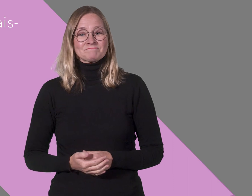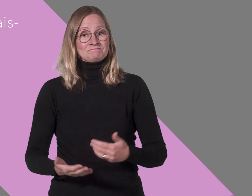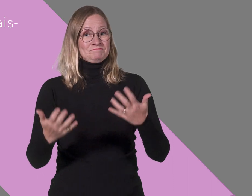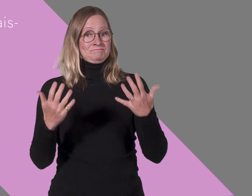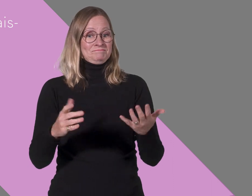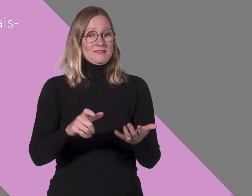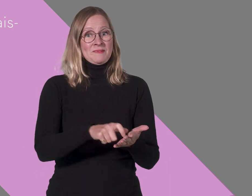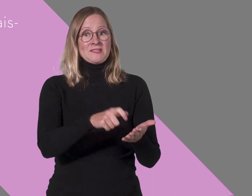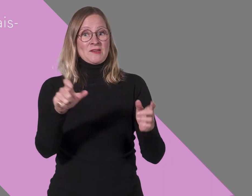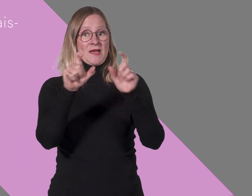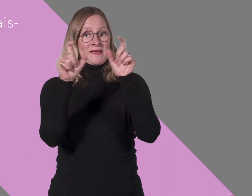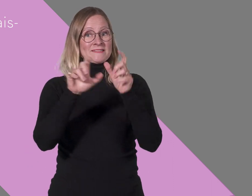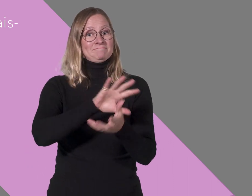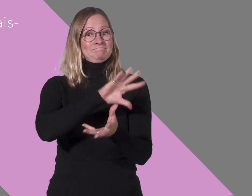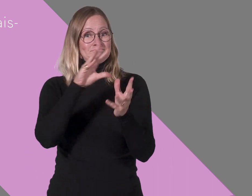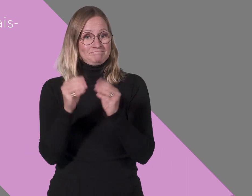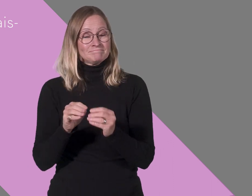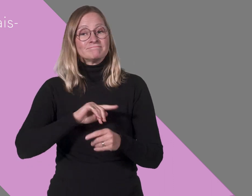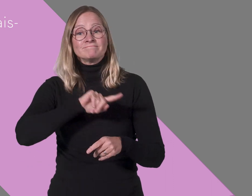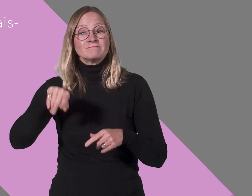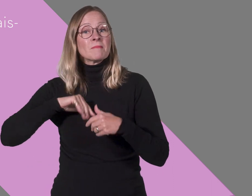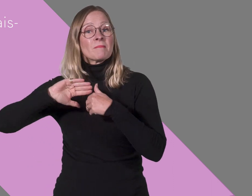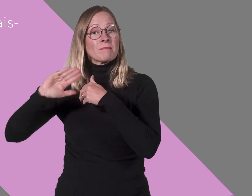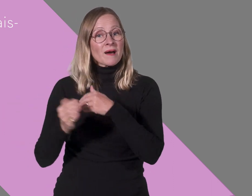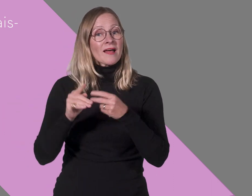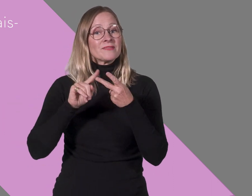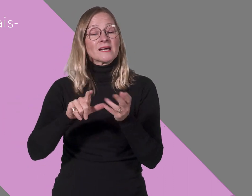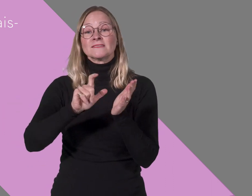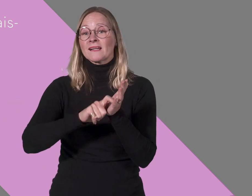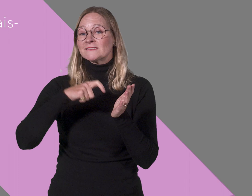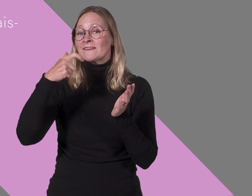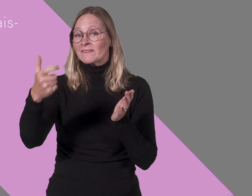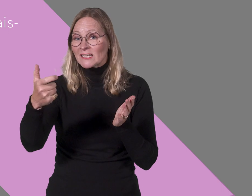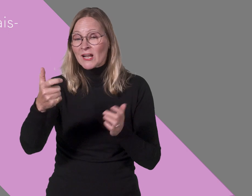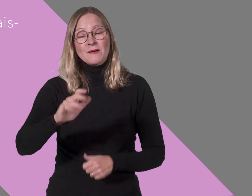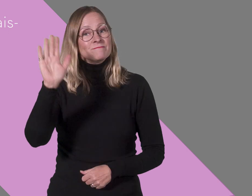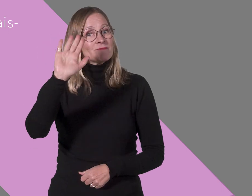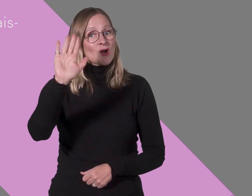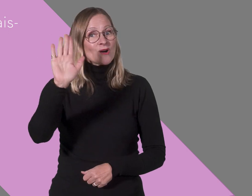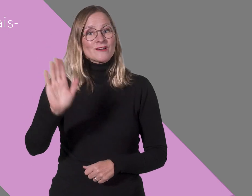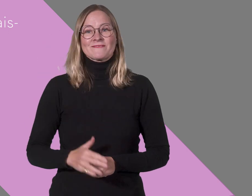Tässä olivat tämän viikon aiheet. Palaamme asiaan taas ensi viikolla, moi moi!